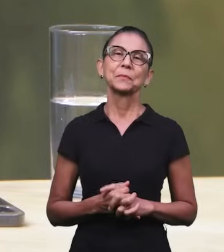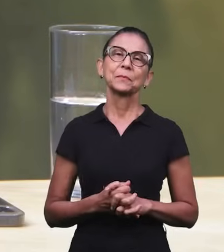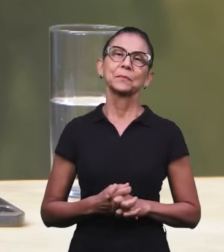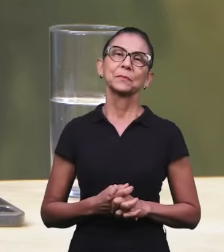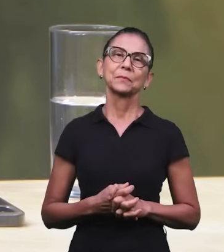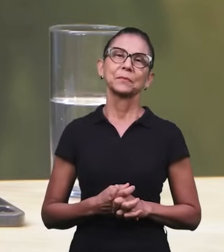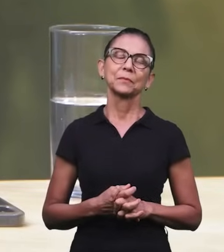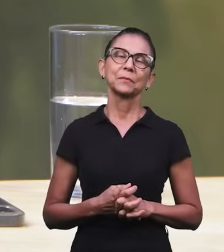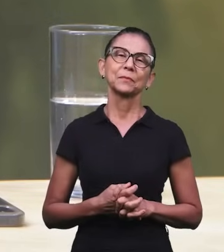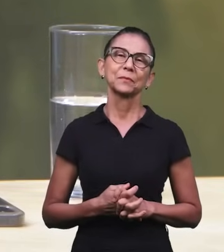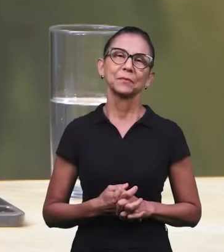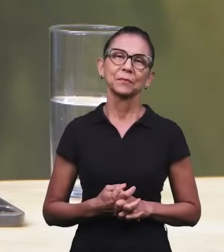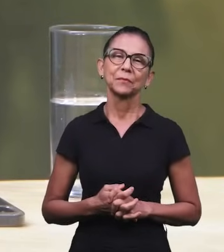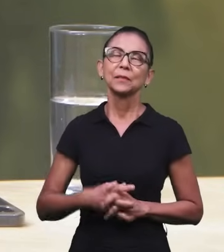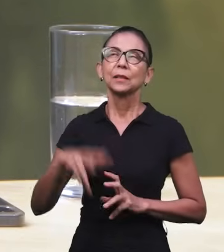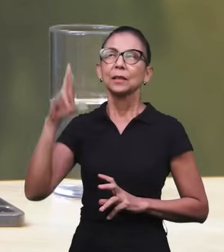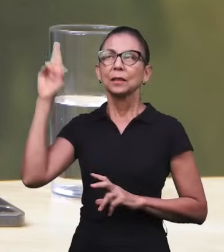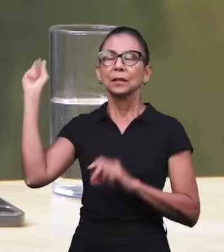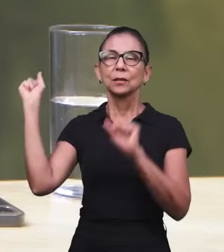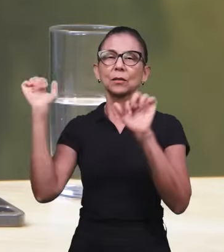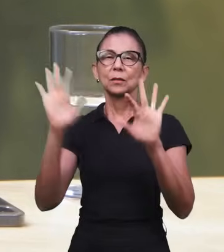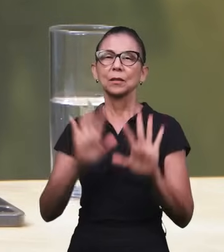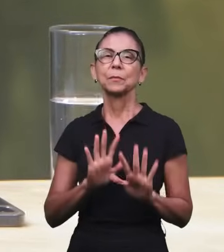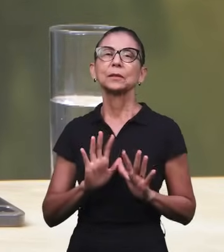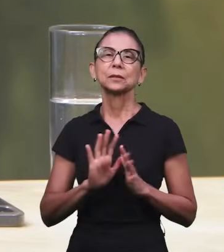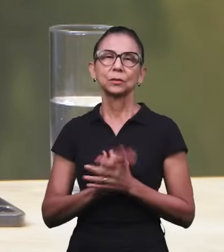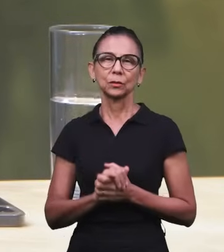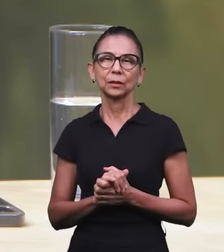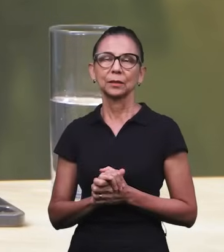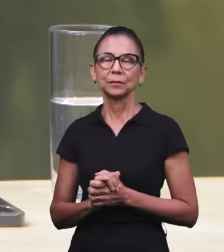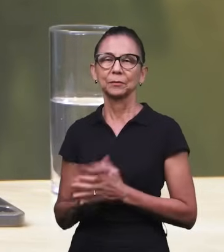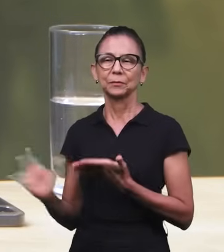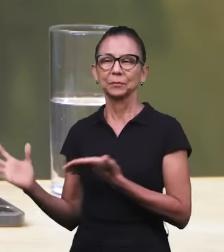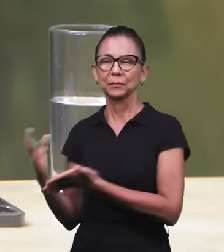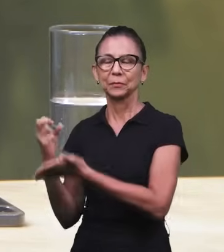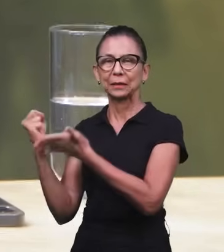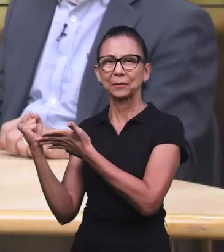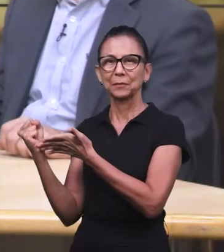que nesse contexto ela também seja preservada para o arrebatamento Pastor Alexandre chegamos então